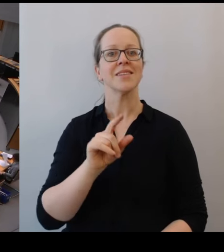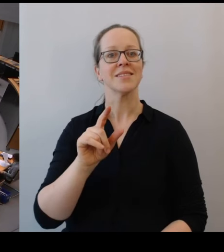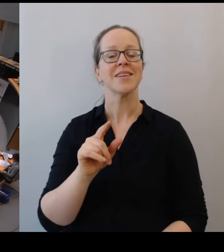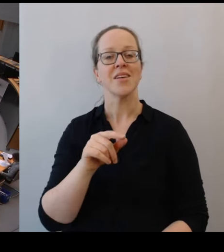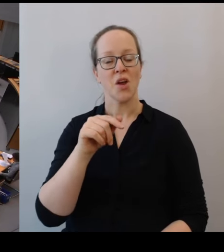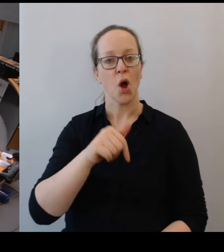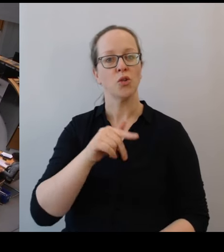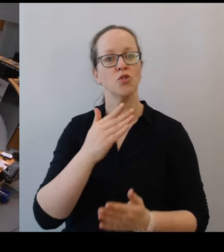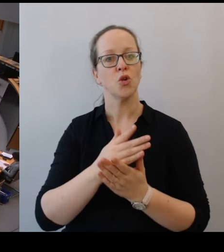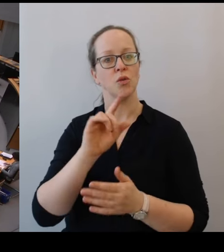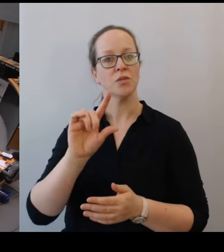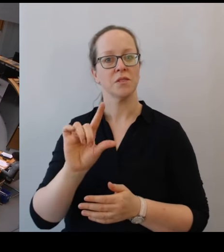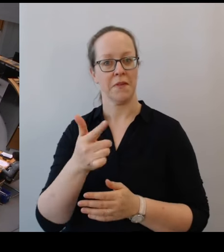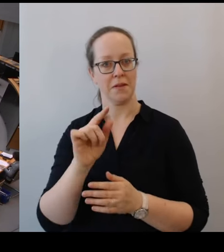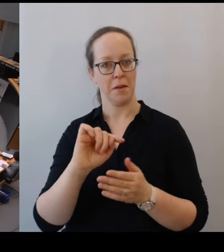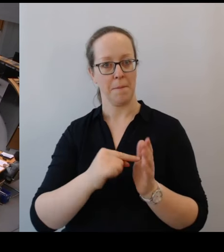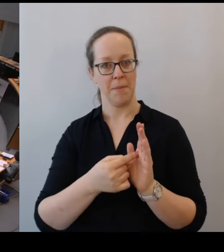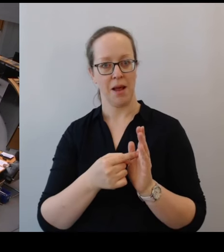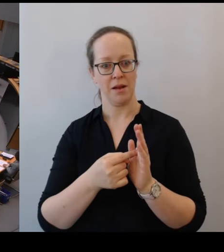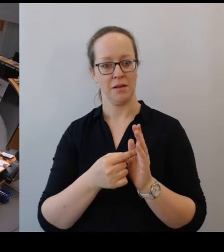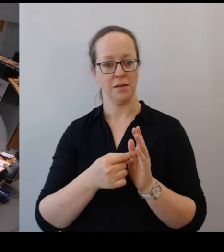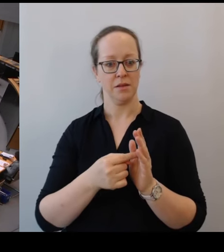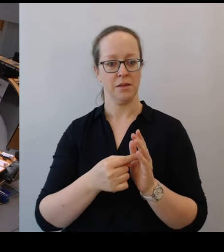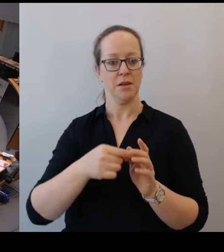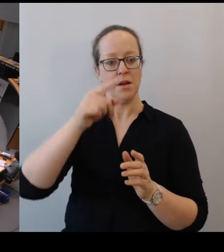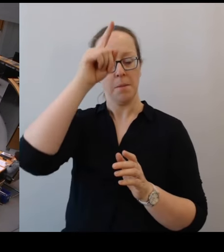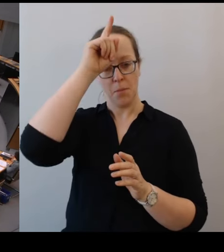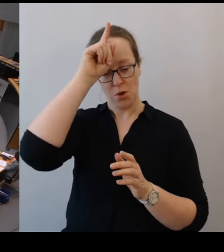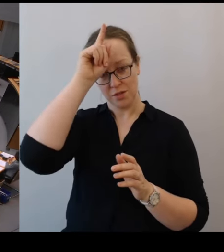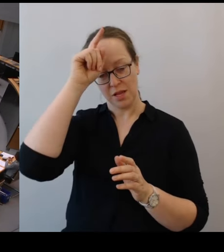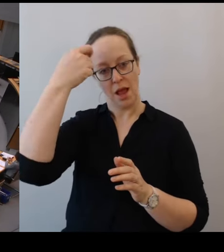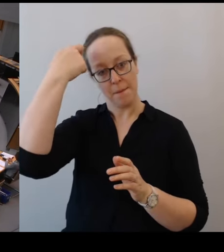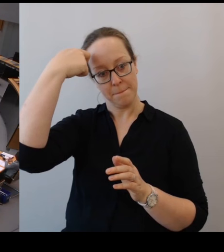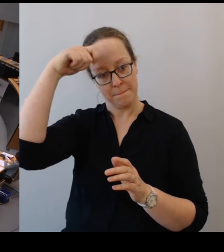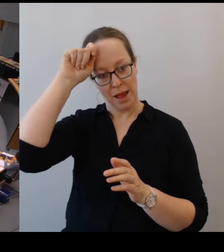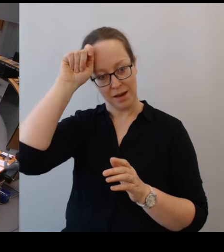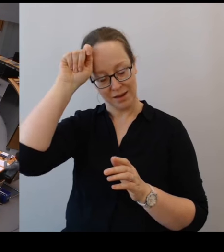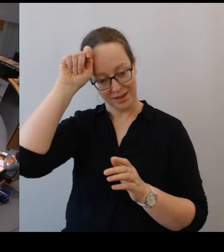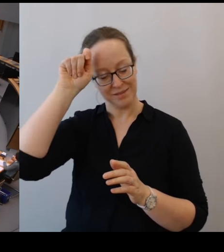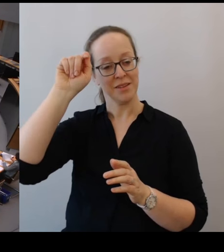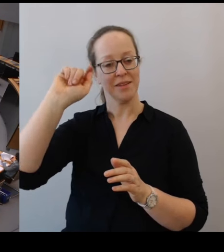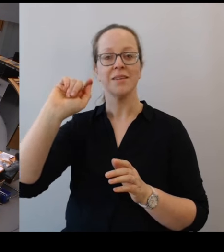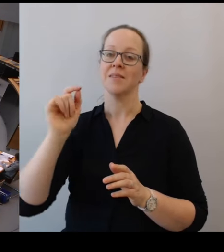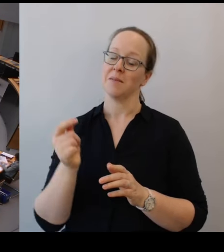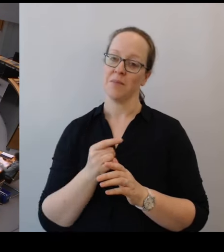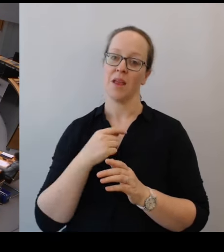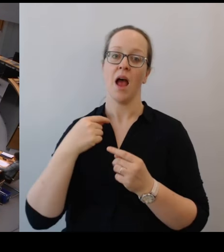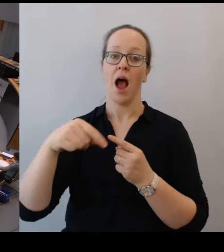hier im Abgeordnetenhaus als Gäste begrüßen zu dürfen. (Beifall) Es sind Bedienstete aus verschiedenen Direktionen.